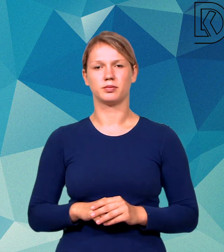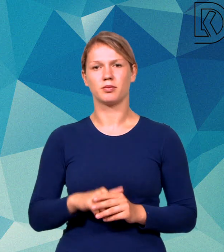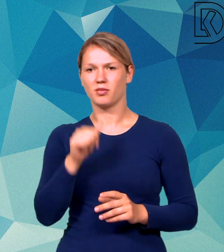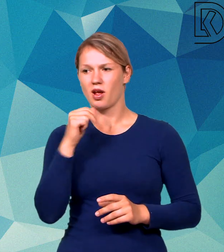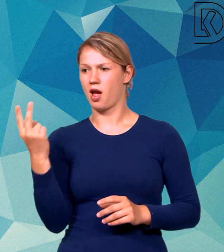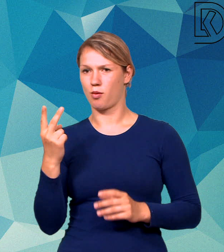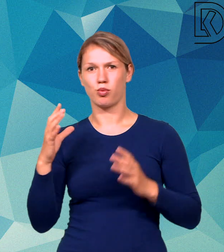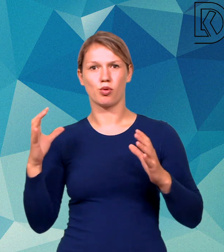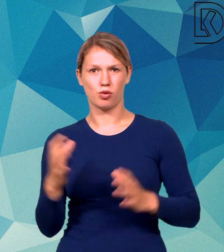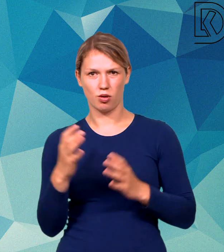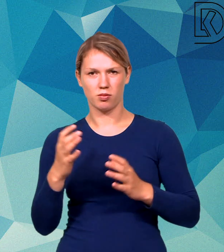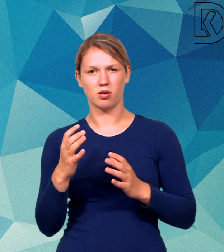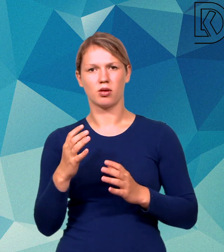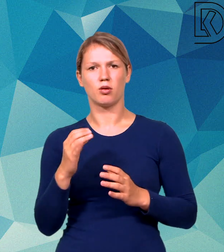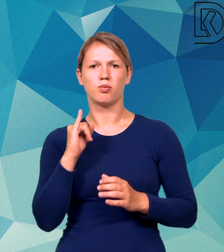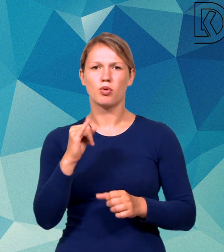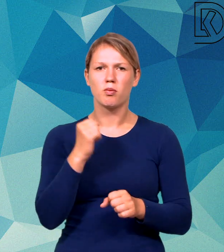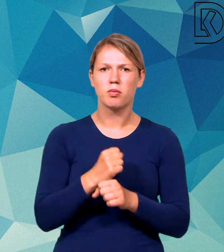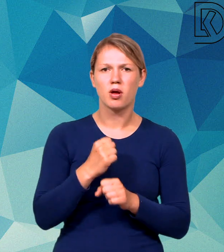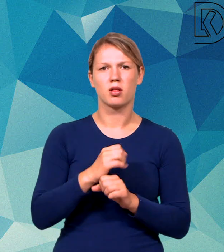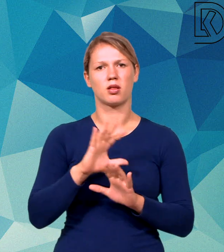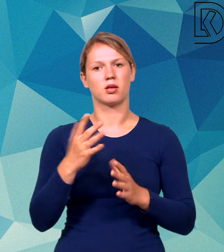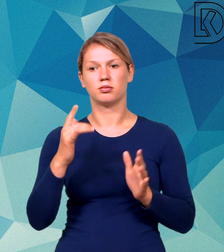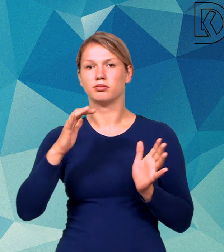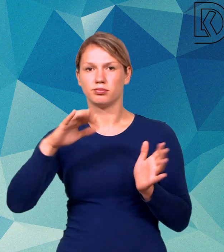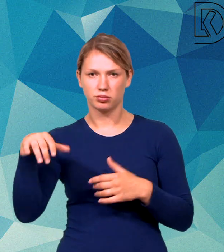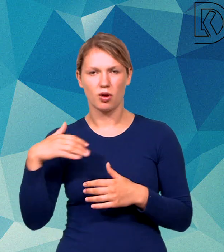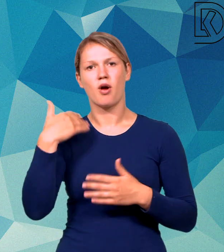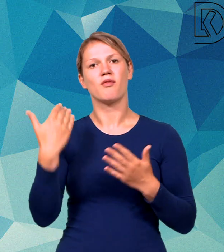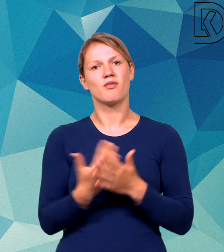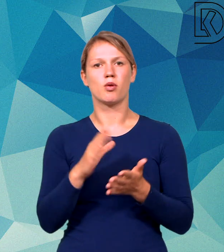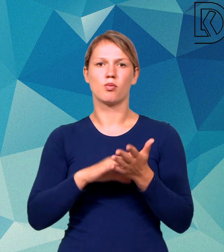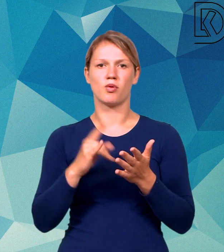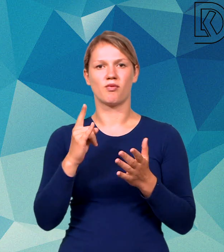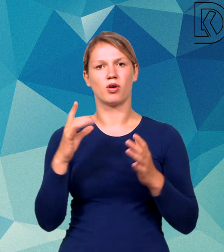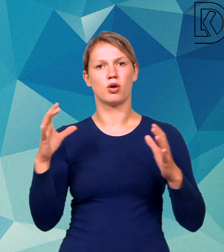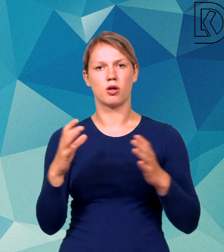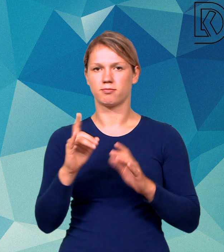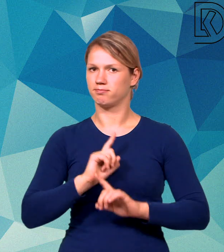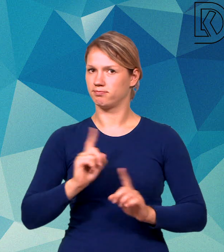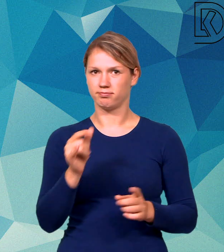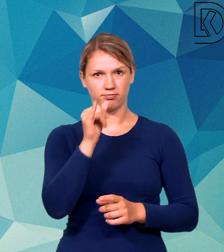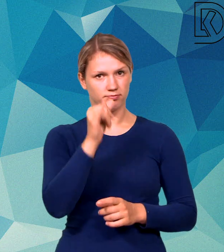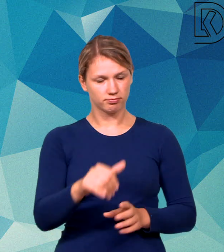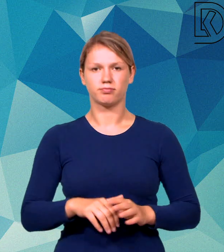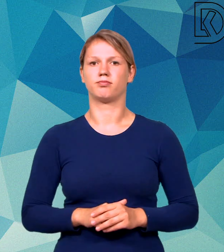Taip pat, jeigu iš globėjų buvo atimtas vaikas dėl blogo elgesio, jiems pakartotinai globoti neleidžiama.